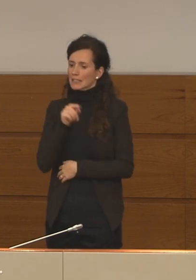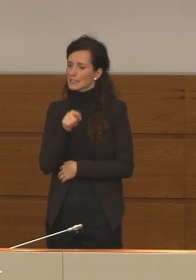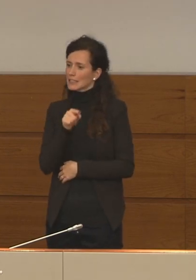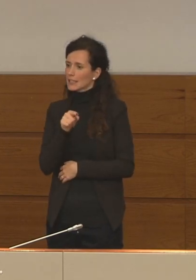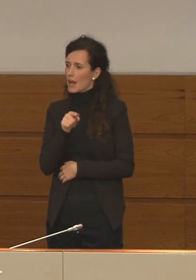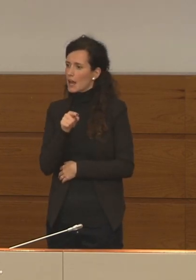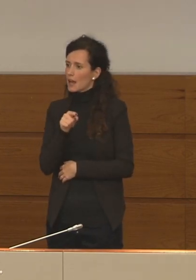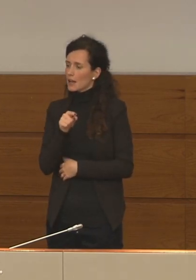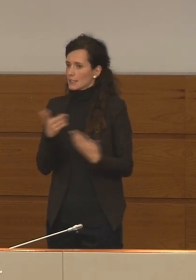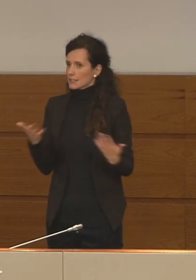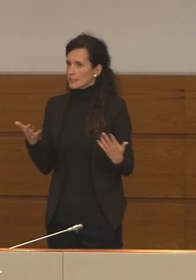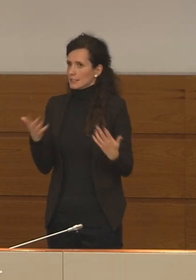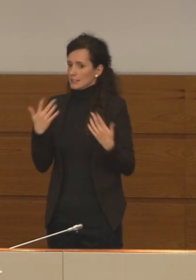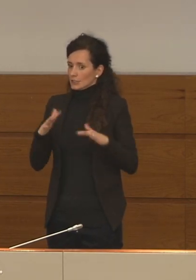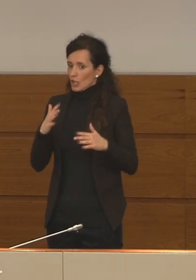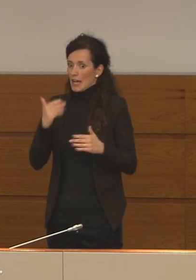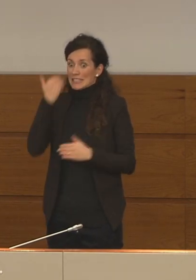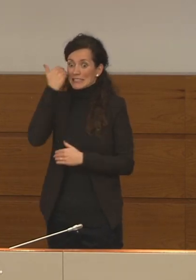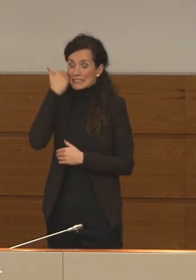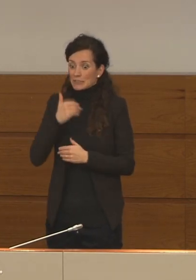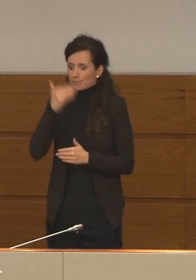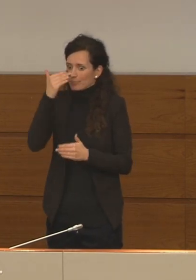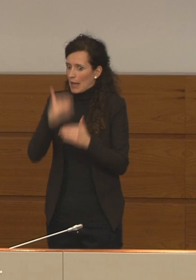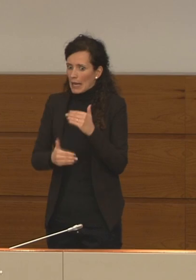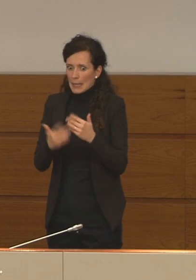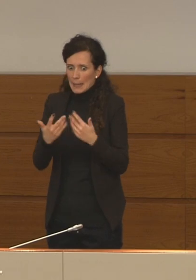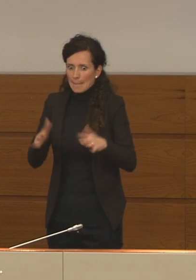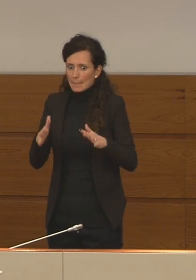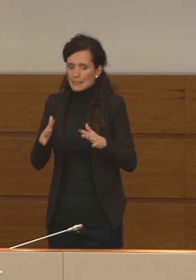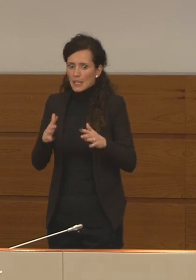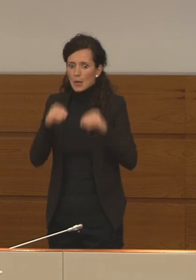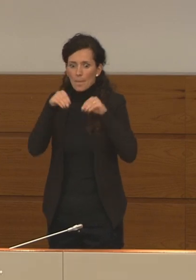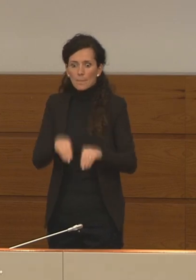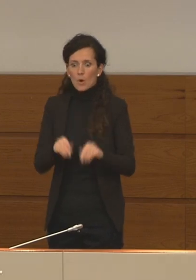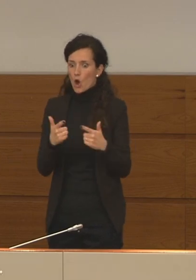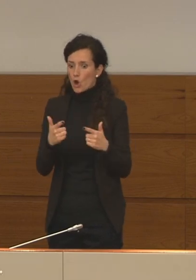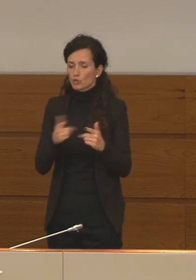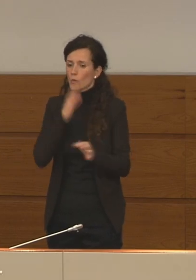arrivato al limite quindi ipotizziamo che la Lombardia debba trasferire dei pazienti